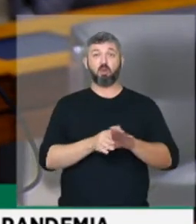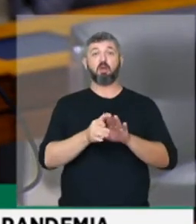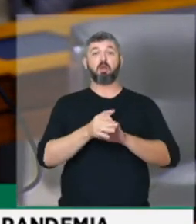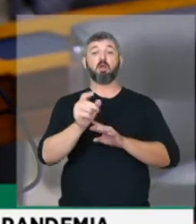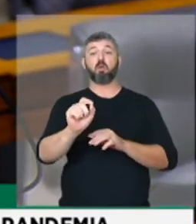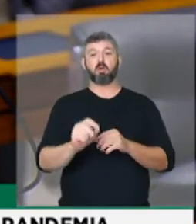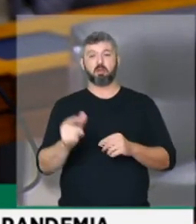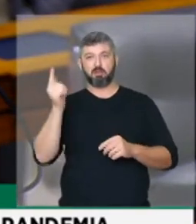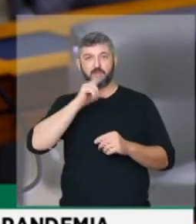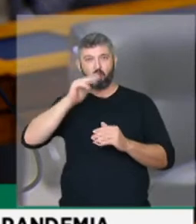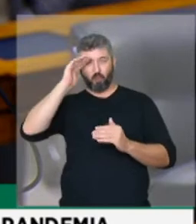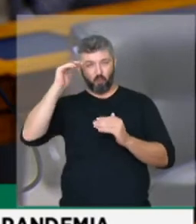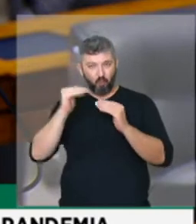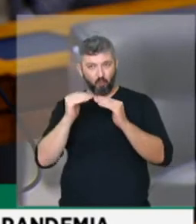PARA TER UM CONSENSO É NÓS MANTERMOS O TEXTO DA CÂMARA.